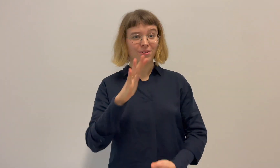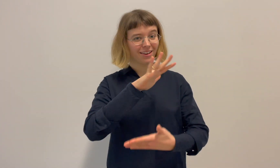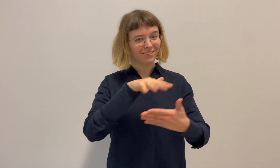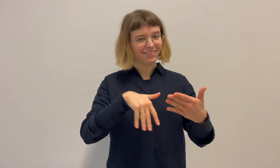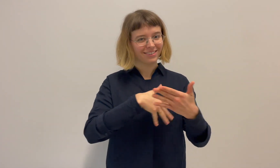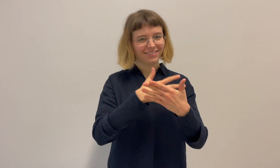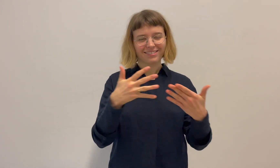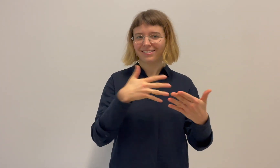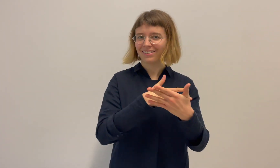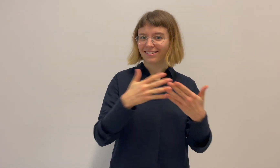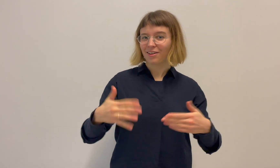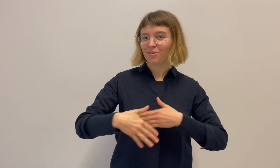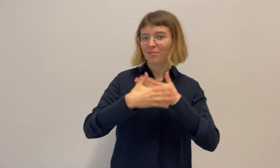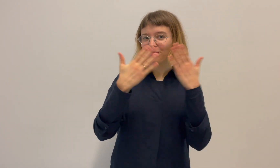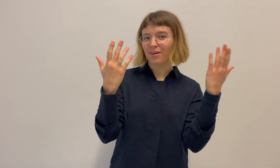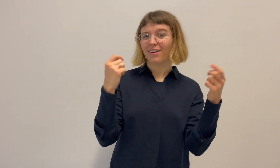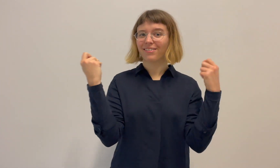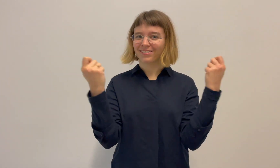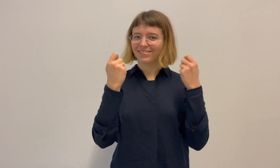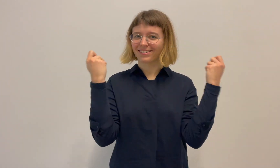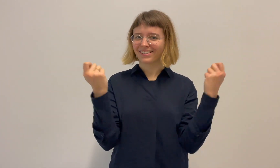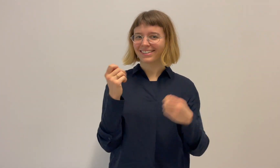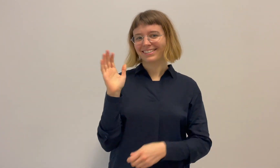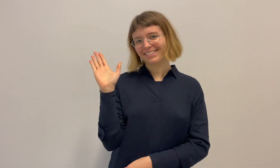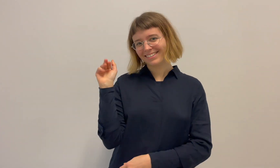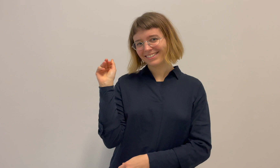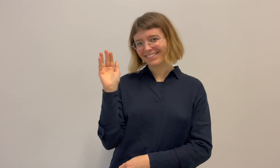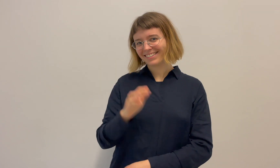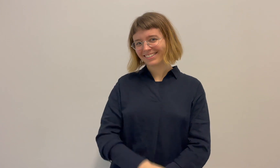Hyvää viittomakielten päivää!